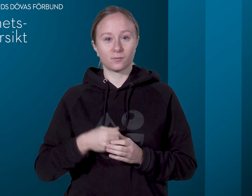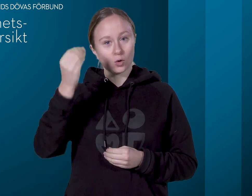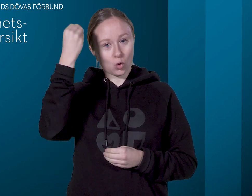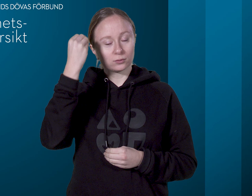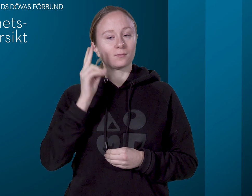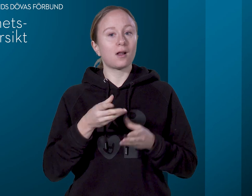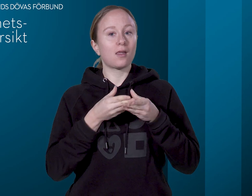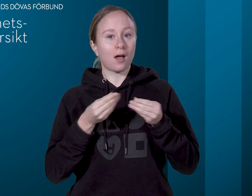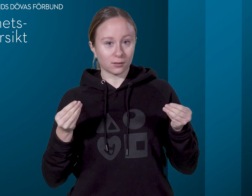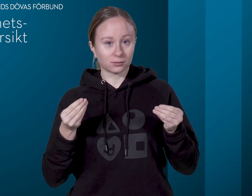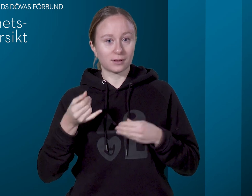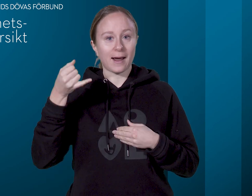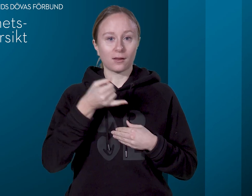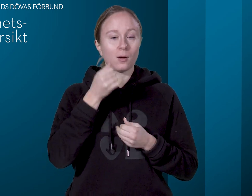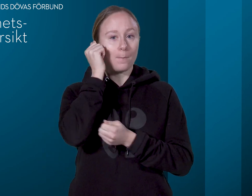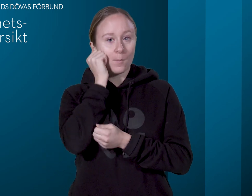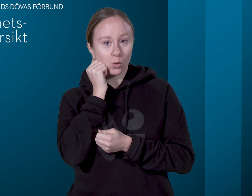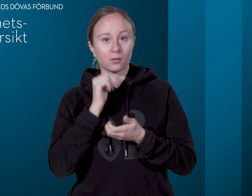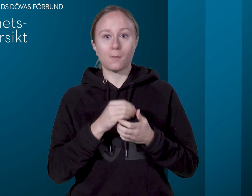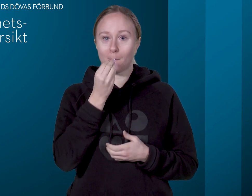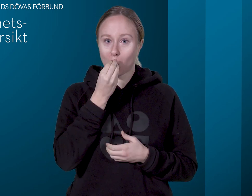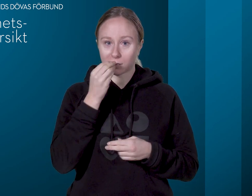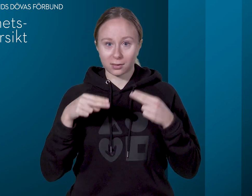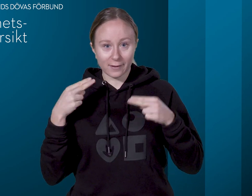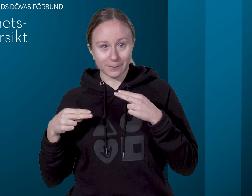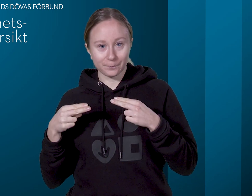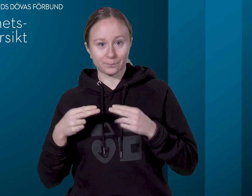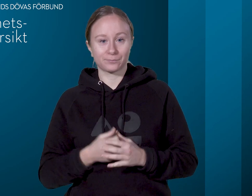Kursen är gratis och inkluderar boende och måltider.